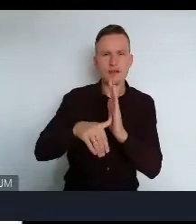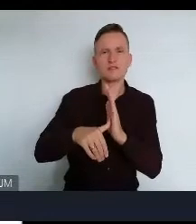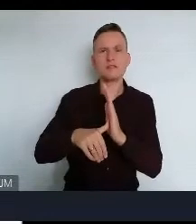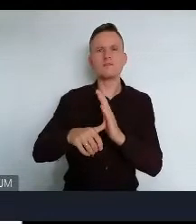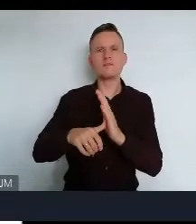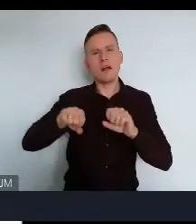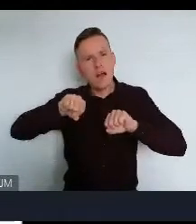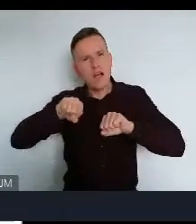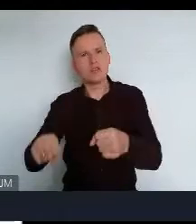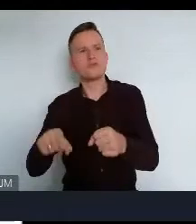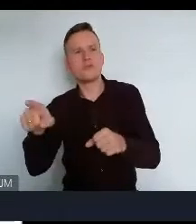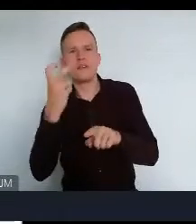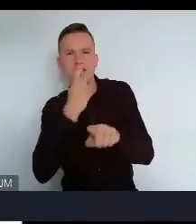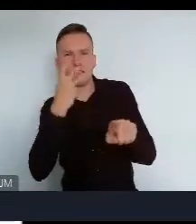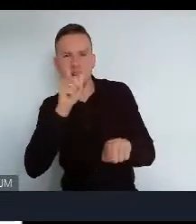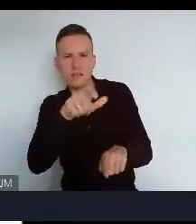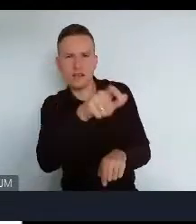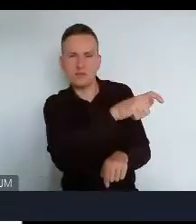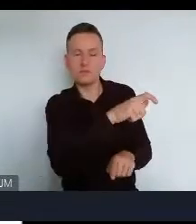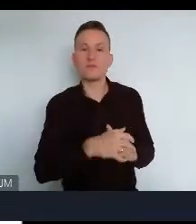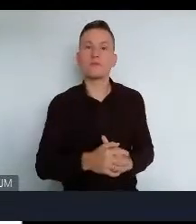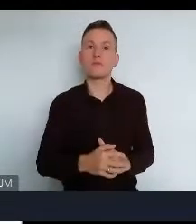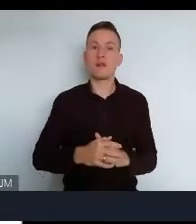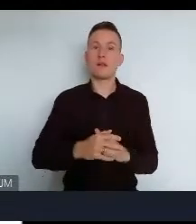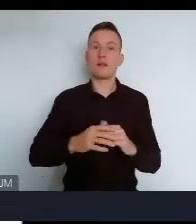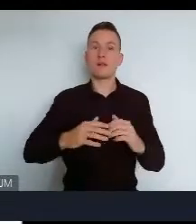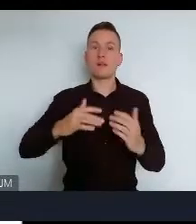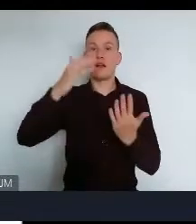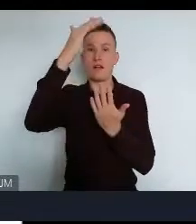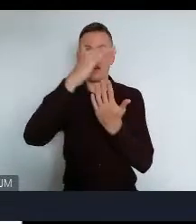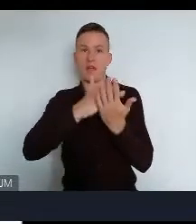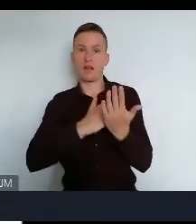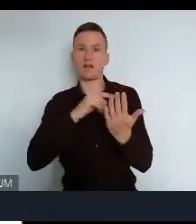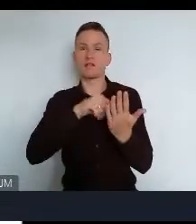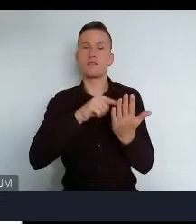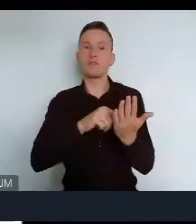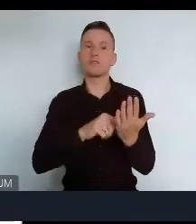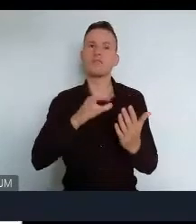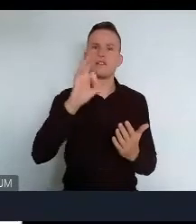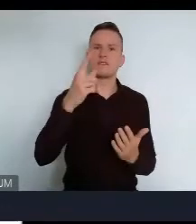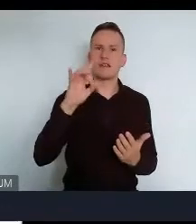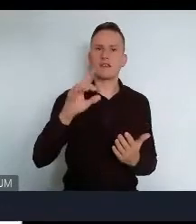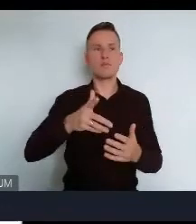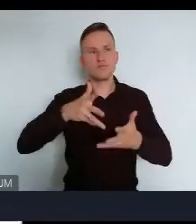ranking Celów SDG zachęca władze miasta do angażowania kolejnych interesariuszy z nimi związanych,